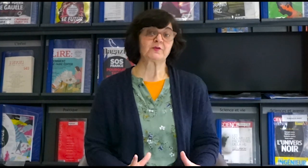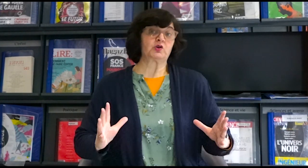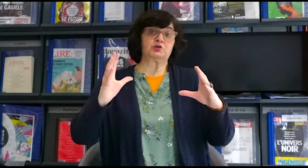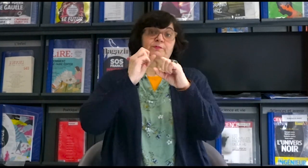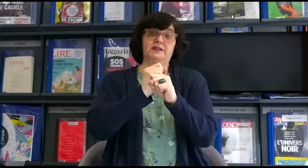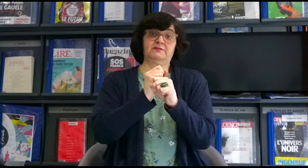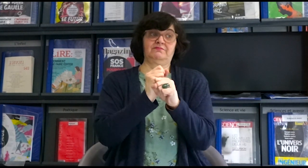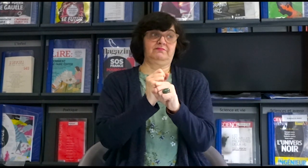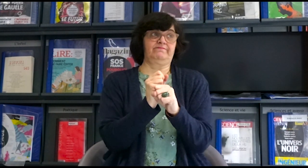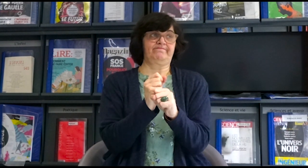En résumé...